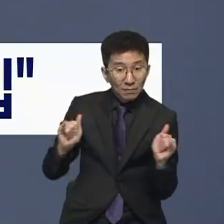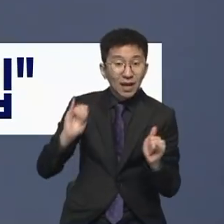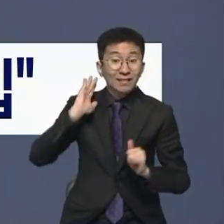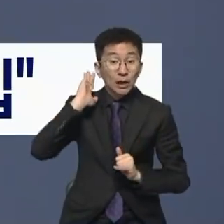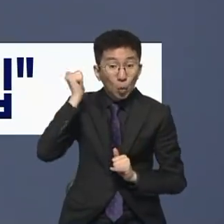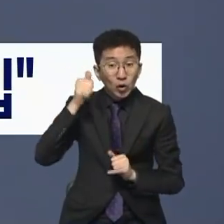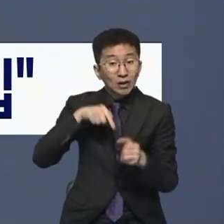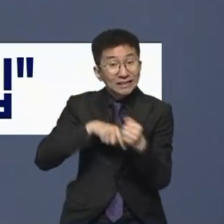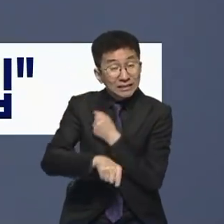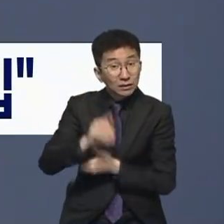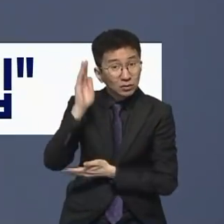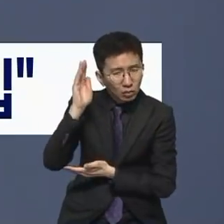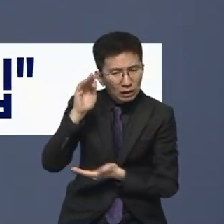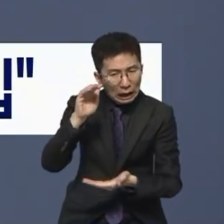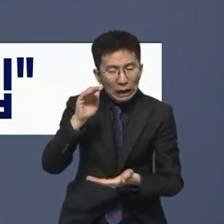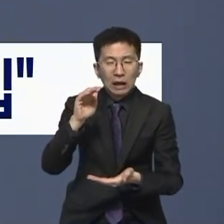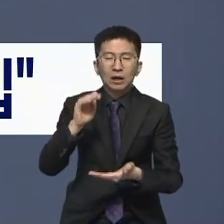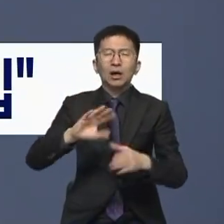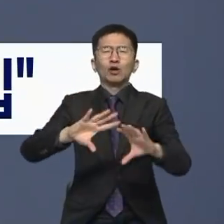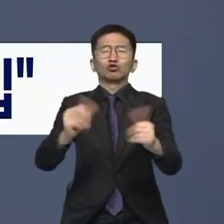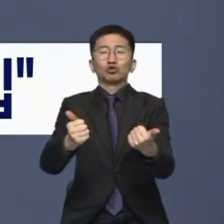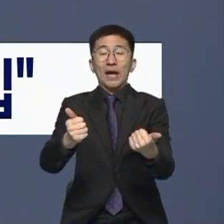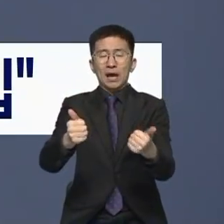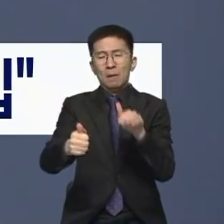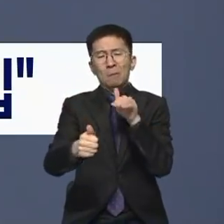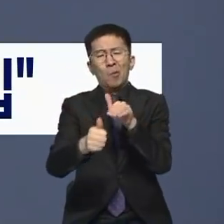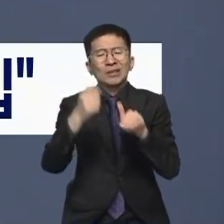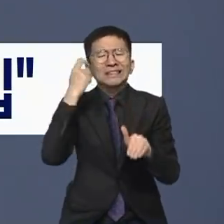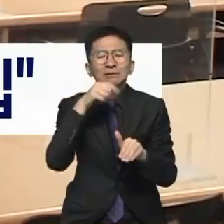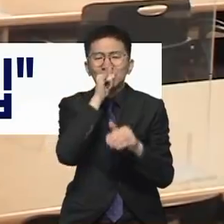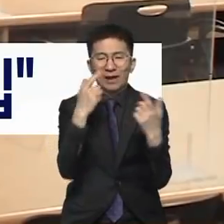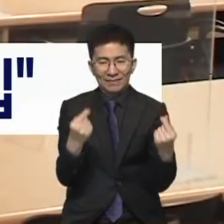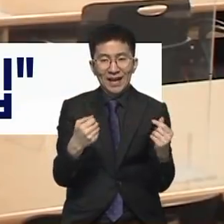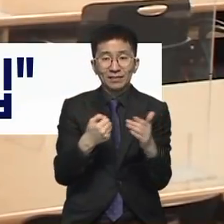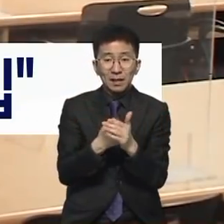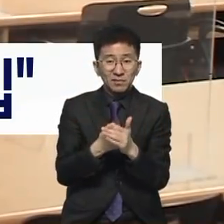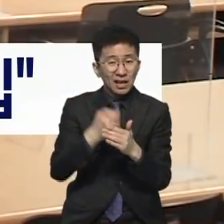것 자체가 의회의 시간에 개입하는 일이라며 해석의 여지조차